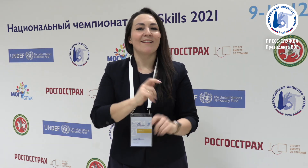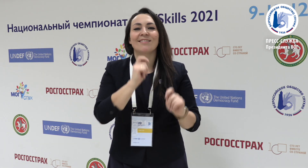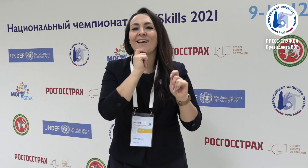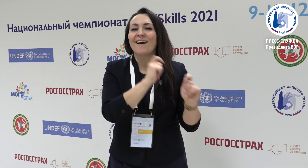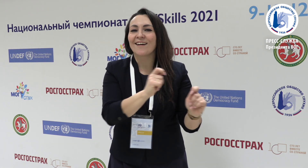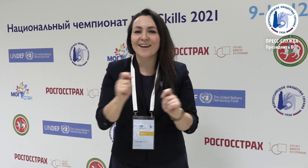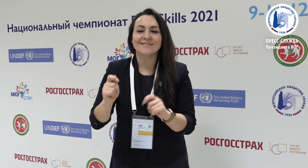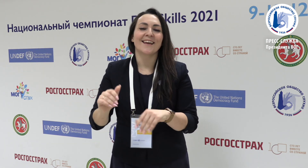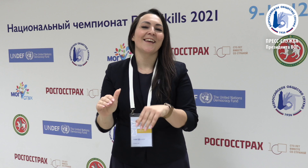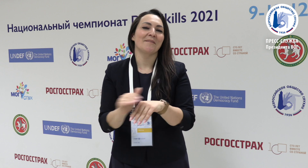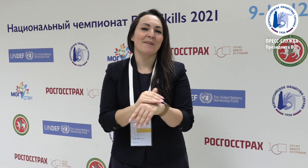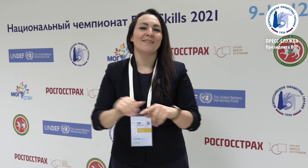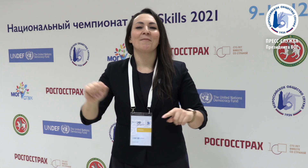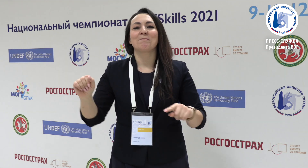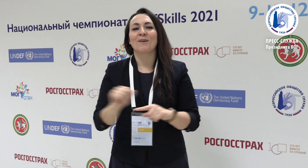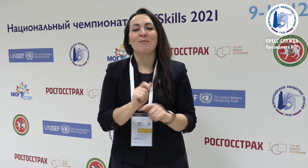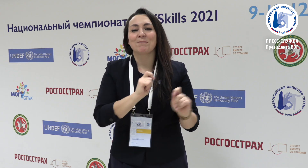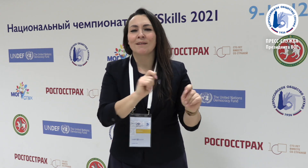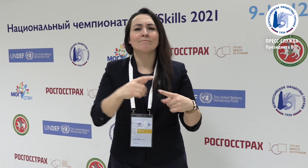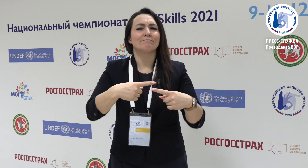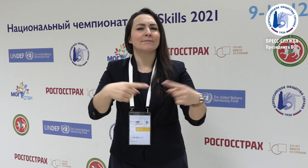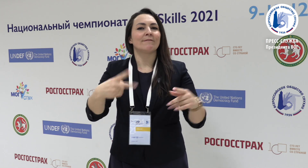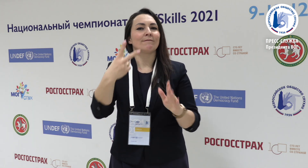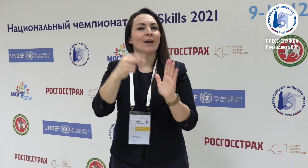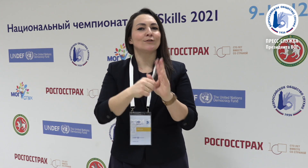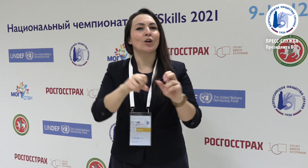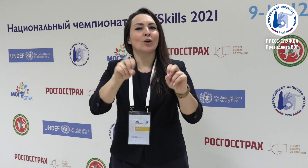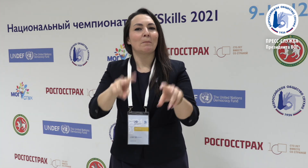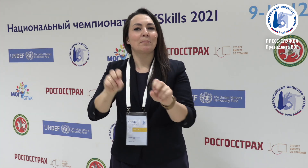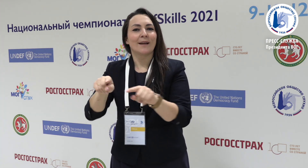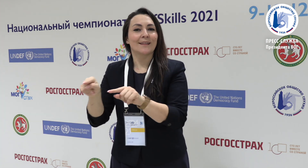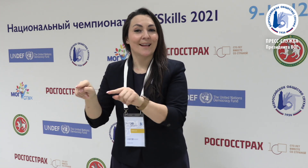Были названы имена победителей по 26 компетенциям.